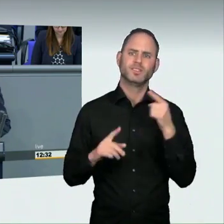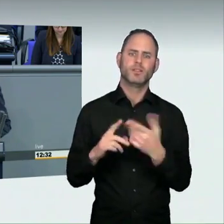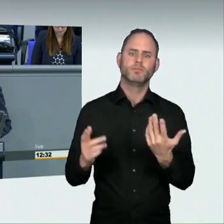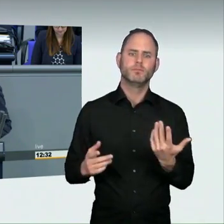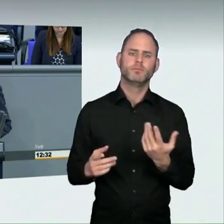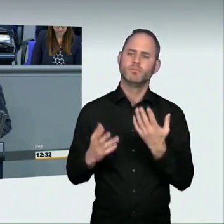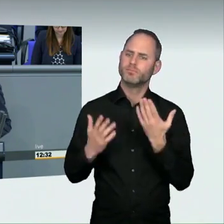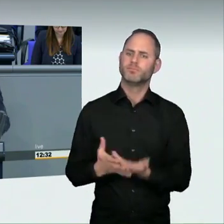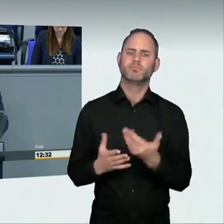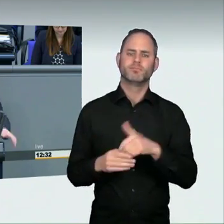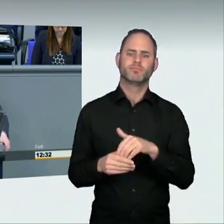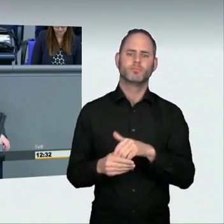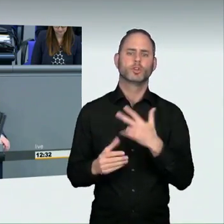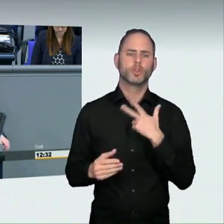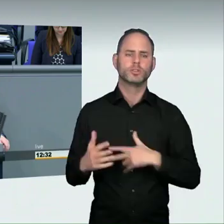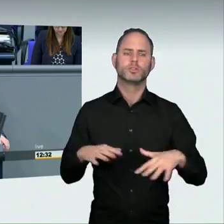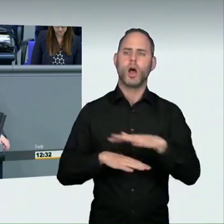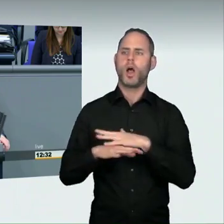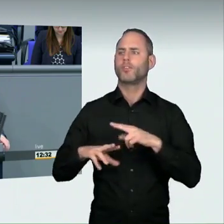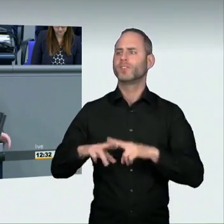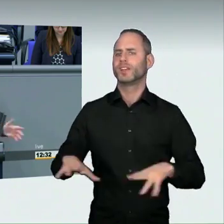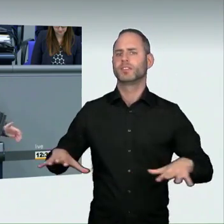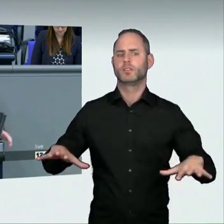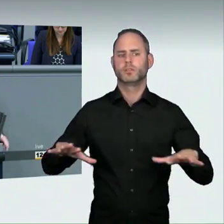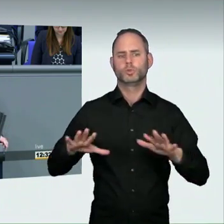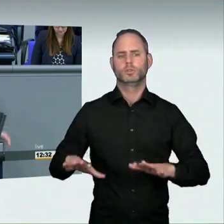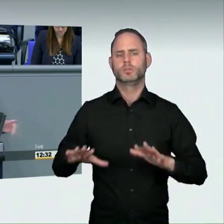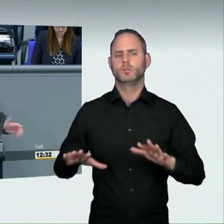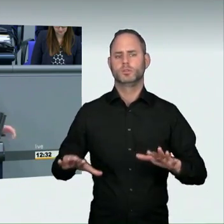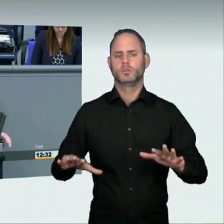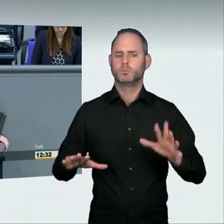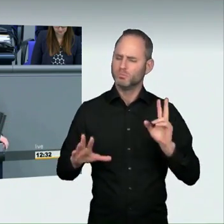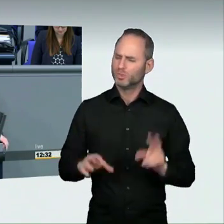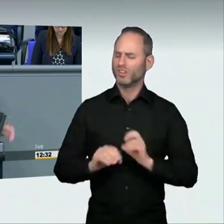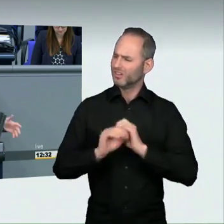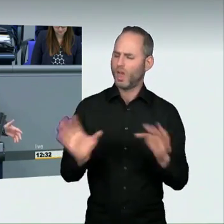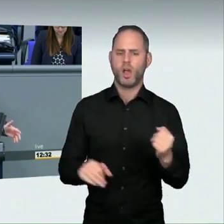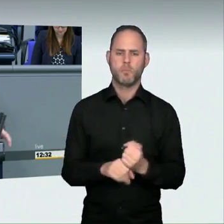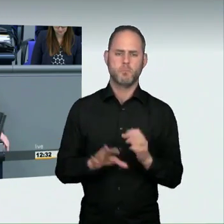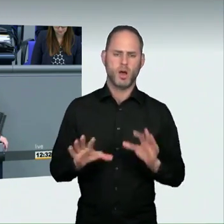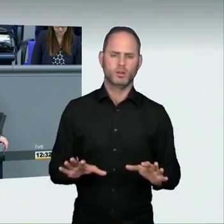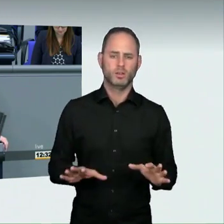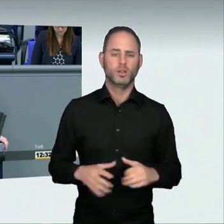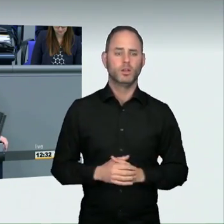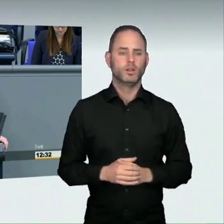sind ja gerade schon zu Recht angesprochen worden. Was soll eine Rentnerin bzw. ein Rentner denn machen? Die Renten steigen dank unserer Politik zwar etwas,